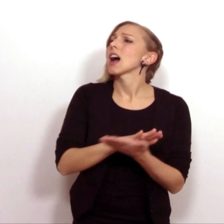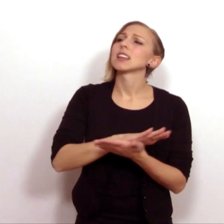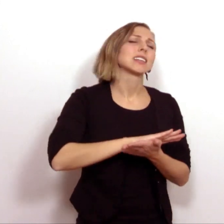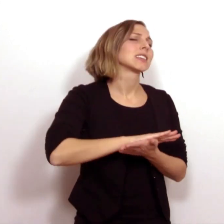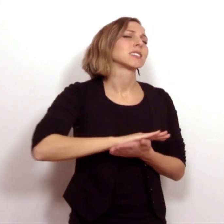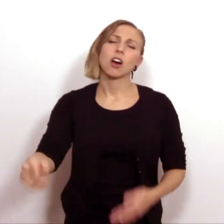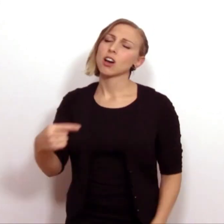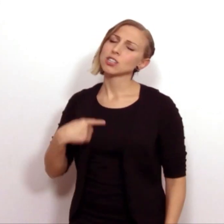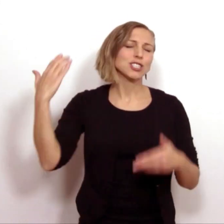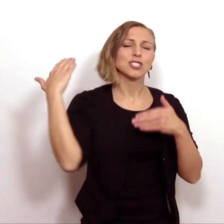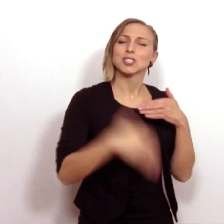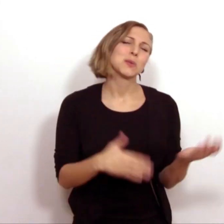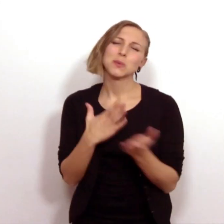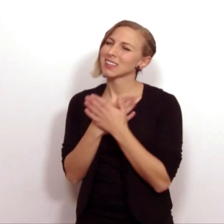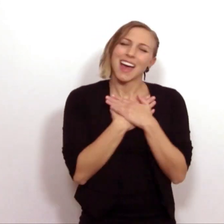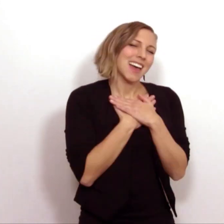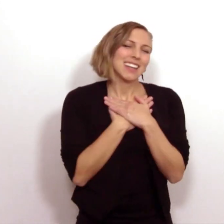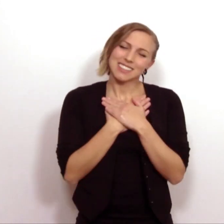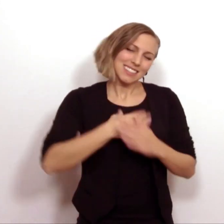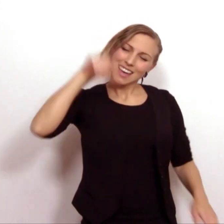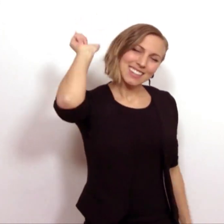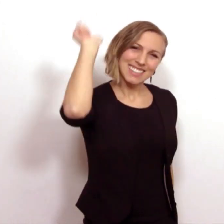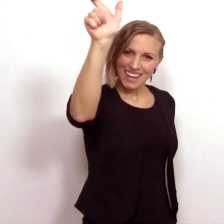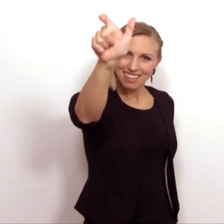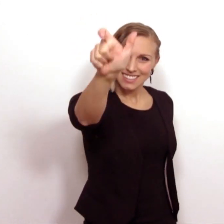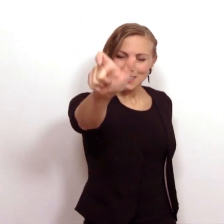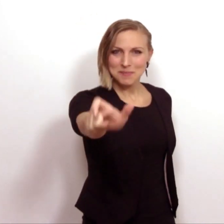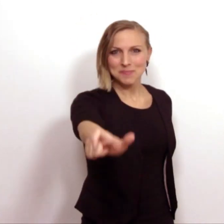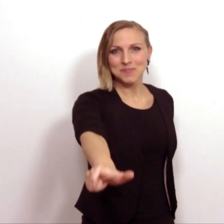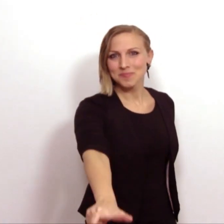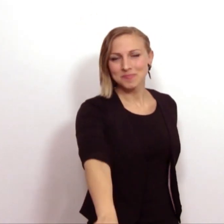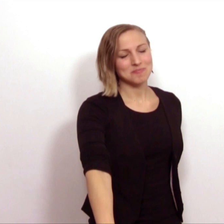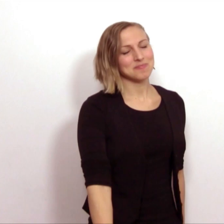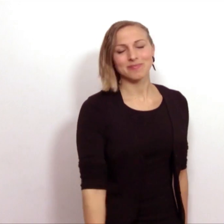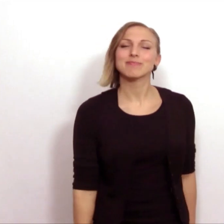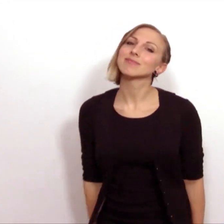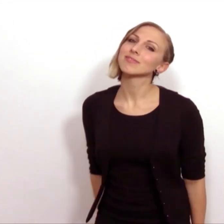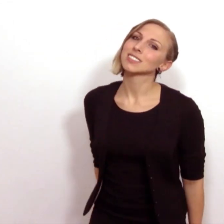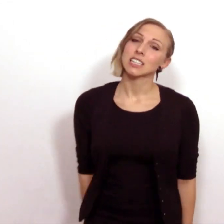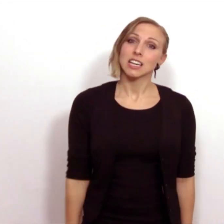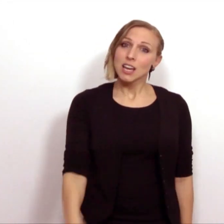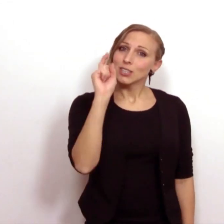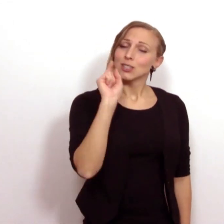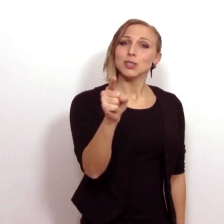Aldrig ska jag sluta älska dig.